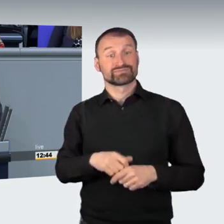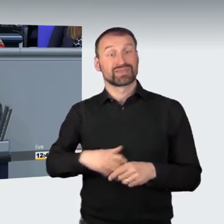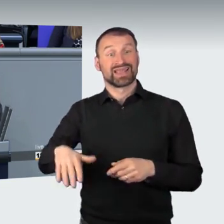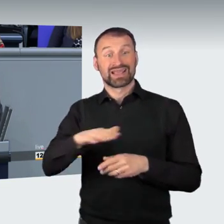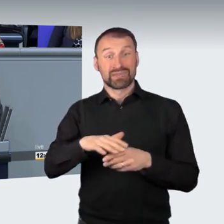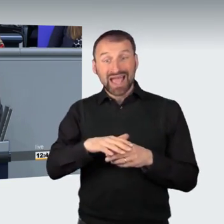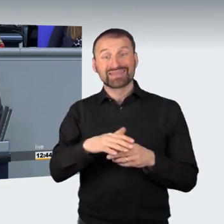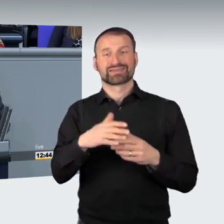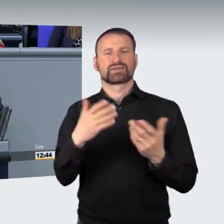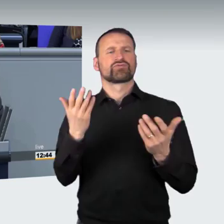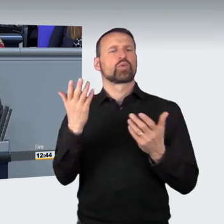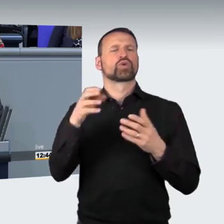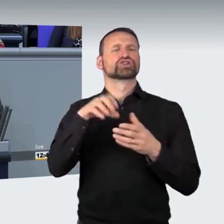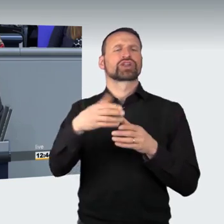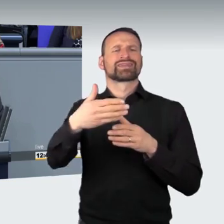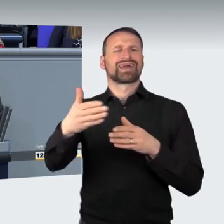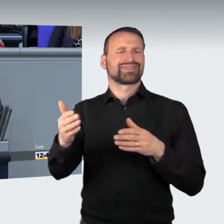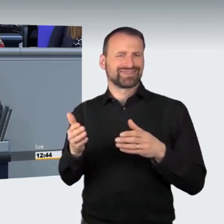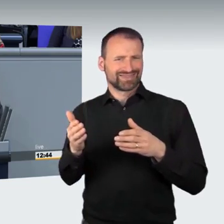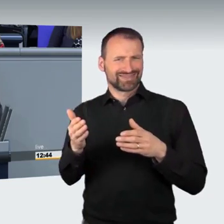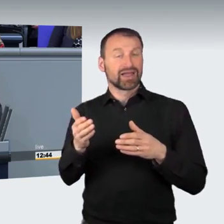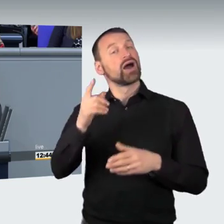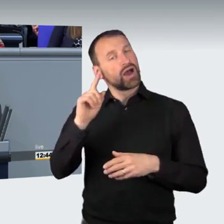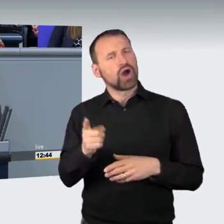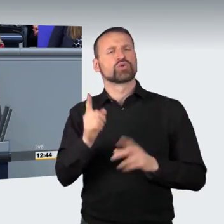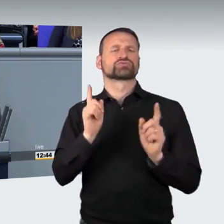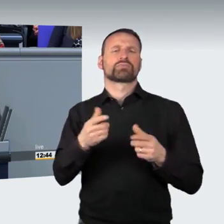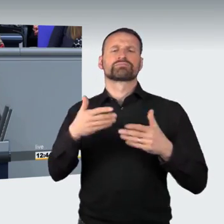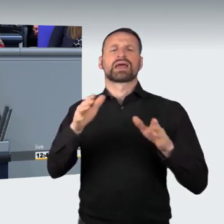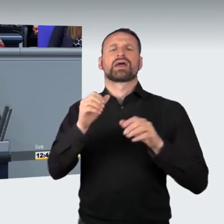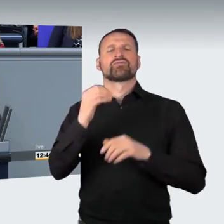und Normen im Bauordnungsrecht. Hier wünsche ich mir, Frau Künast,